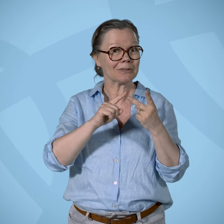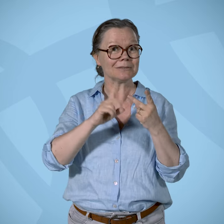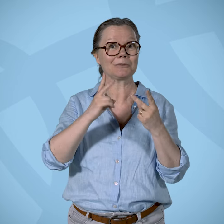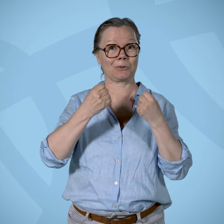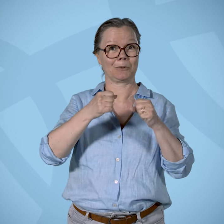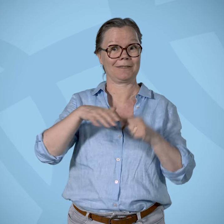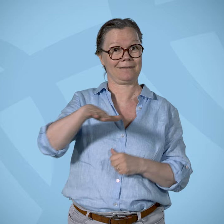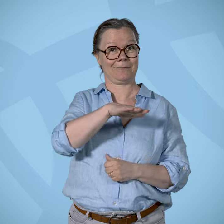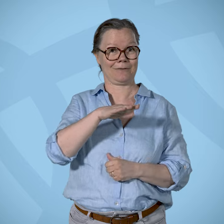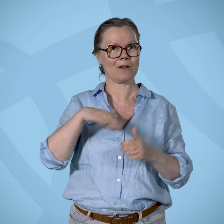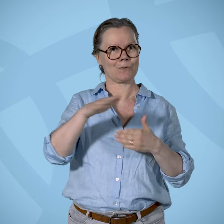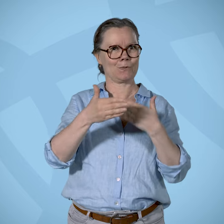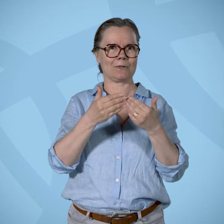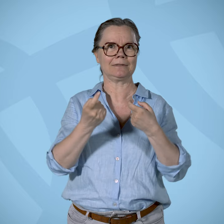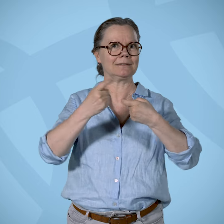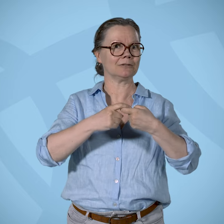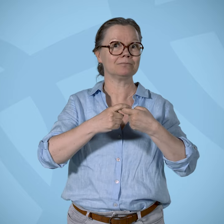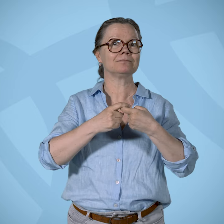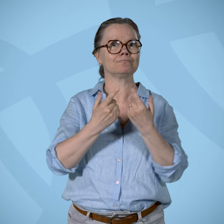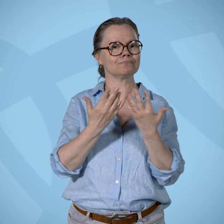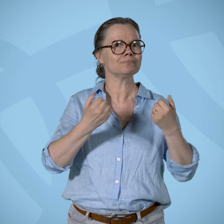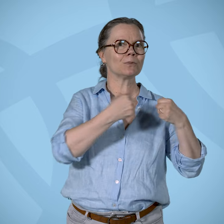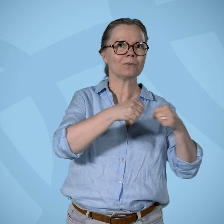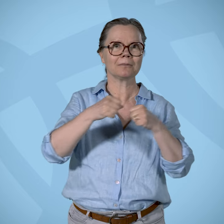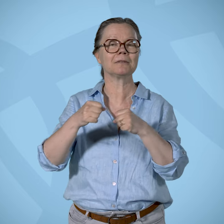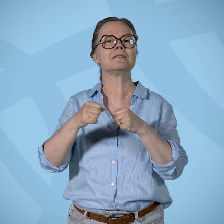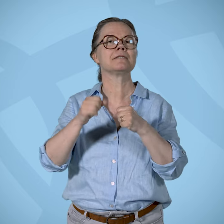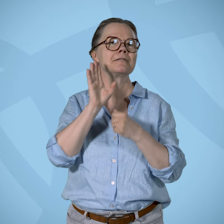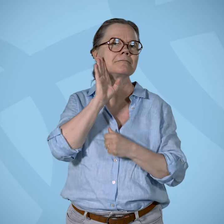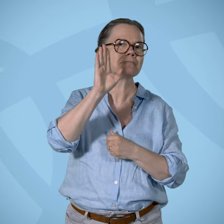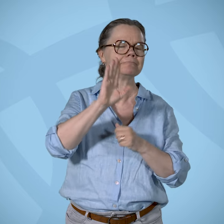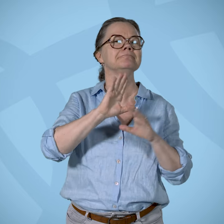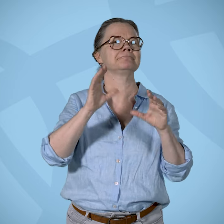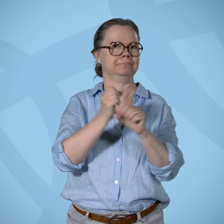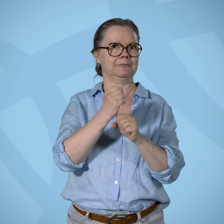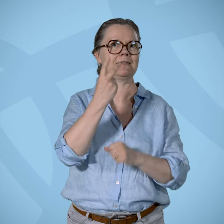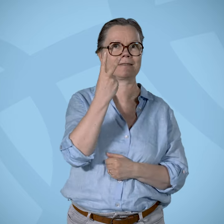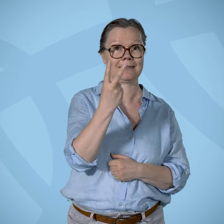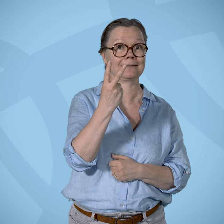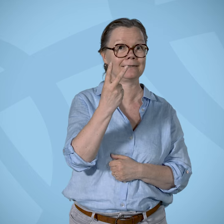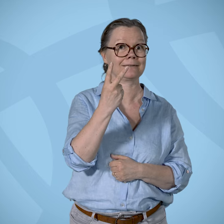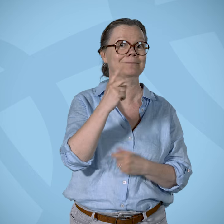Toinen muutos aluetyöhön on se, että vuodesta 2025 lähtien aluetyössä on kaksi toiminta-aluetta; -